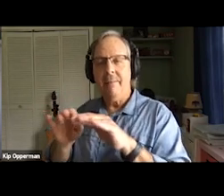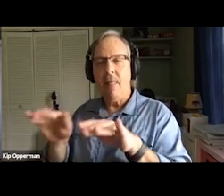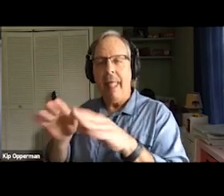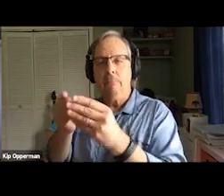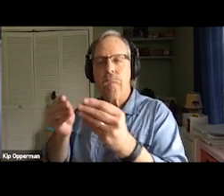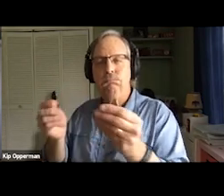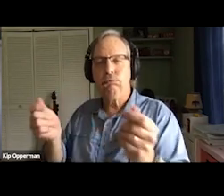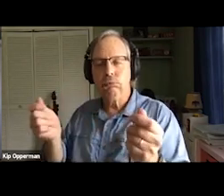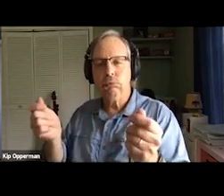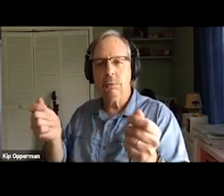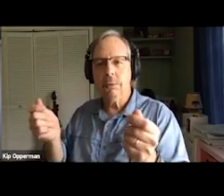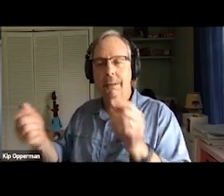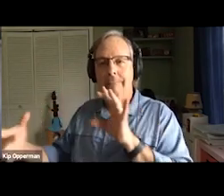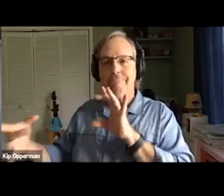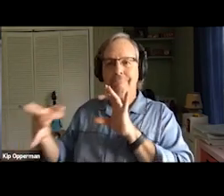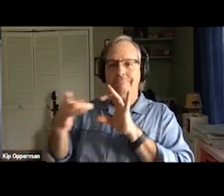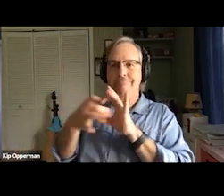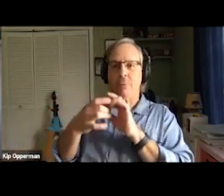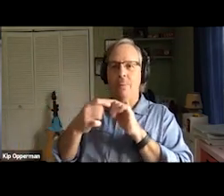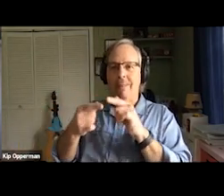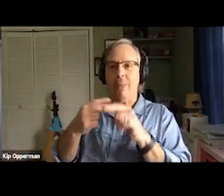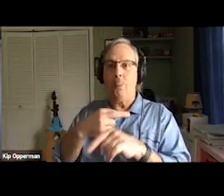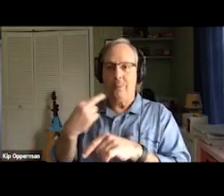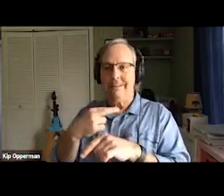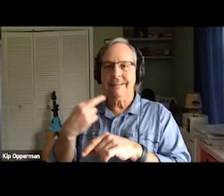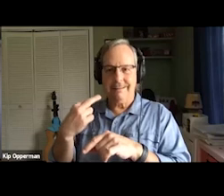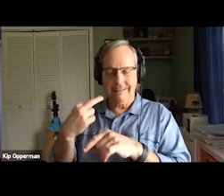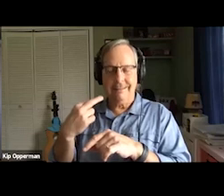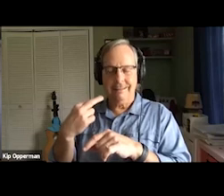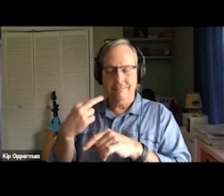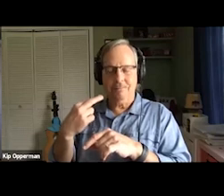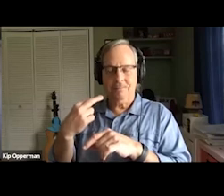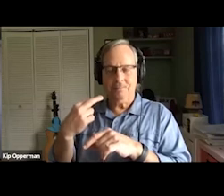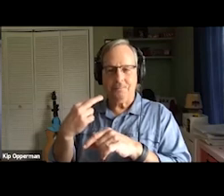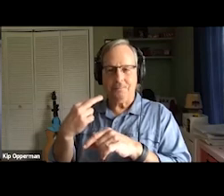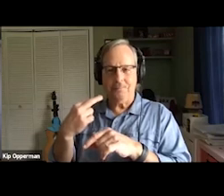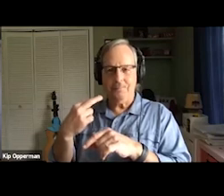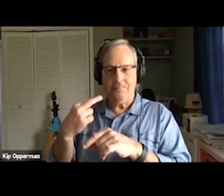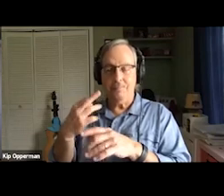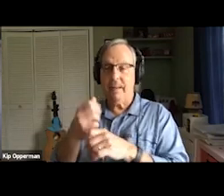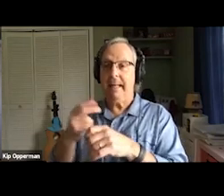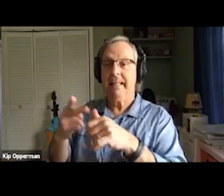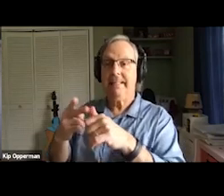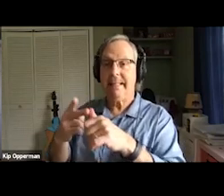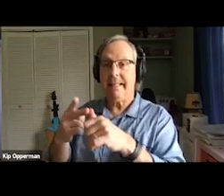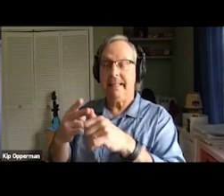juega un papel como factores de riesgo para padecer estrés traumático secundario nosotros mismos.